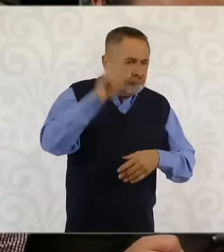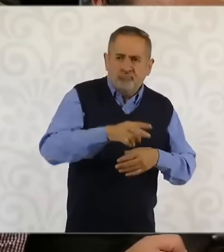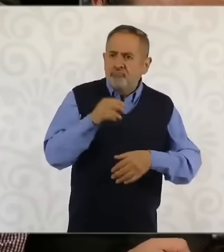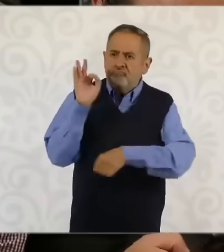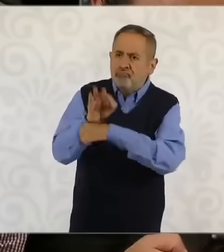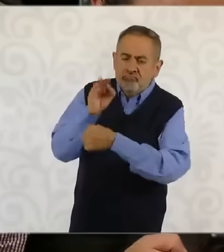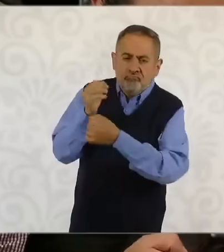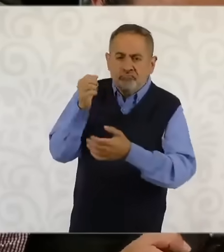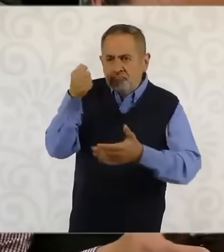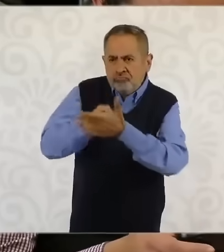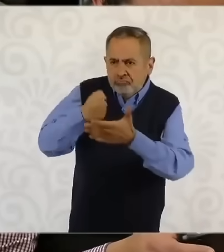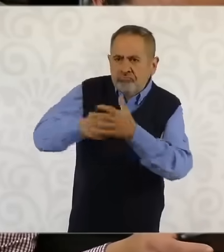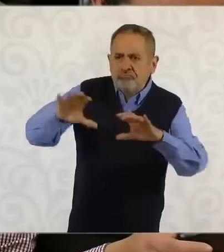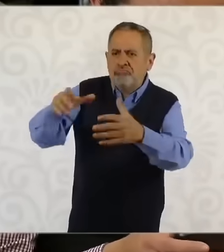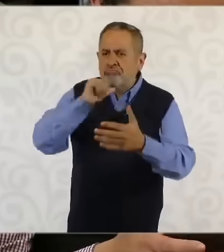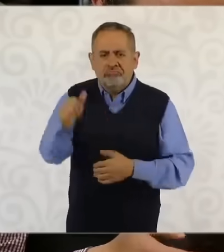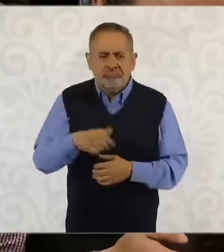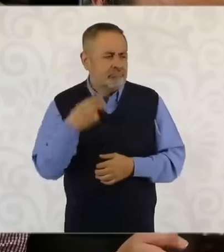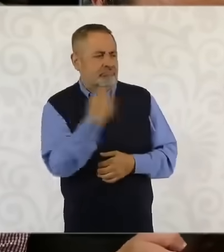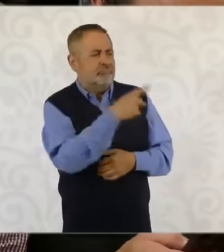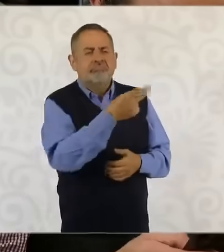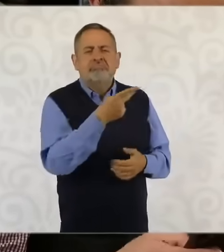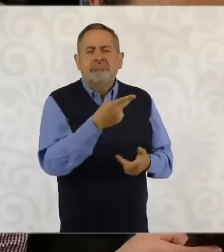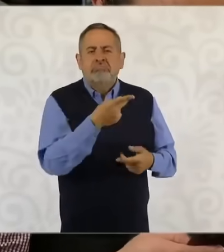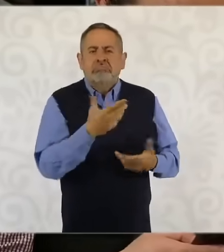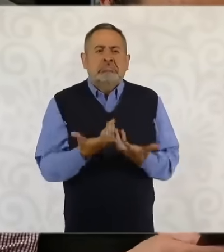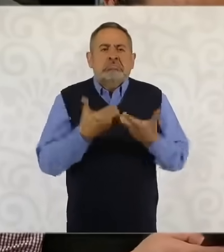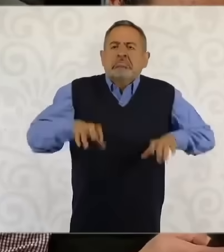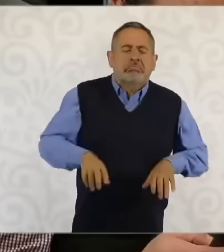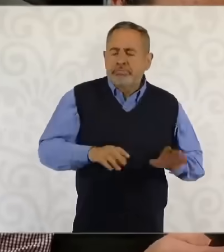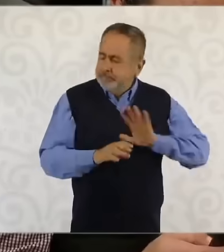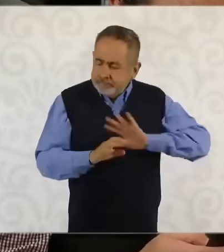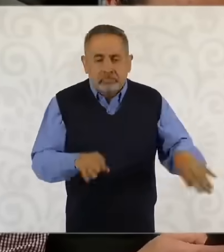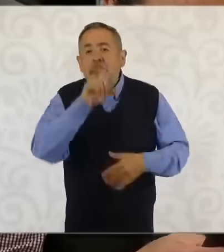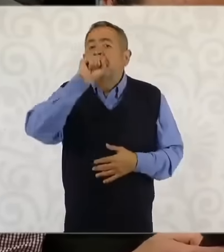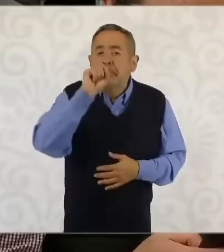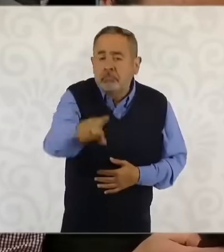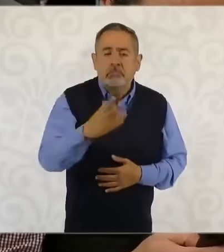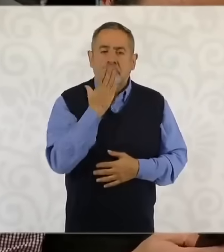digo por los intereses del pueblo sino por los intereses personales bueno en Sonora pasa lo mismo